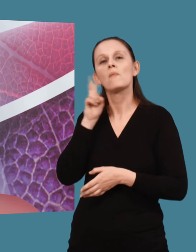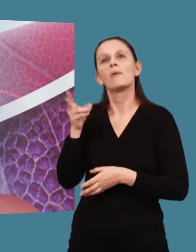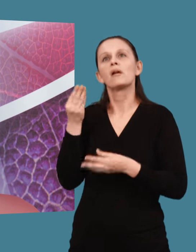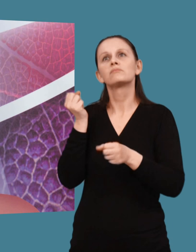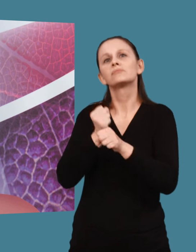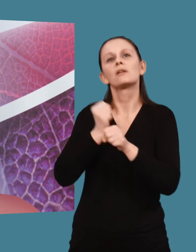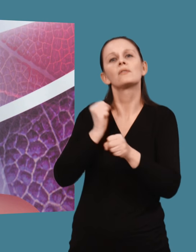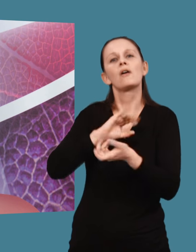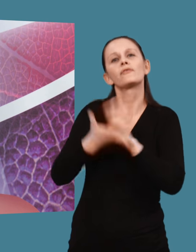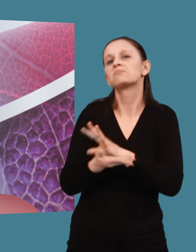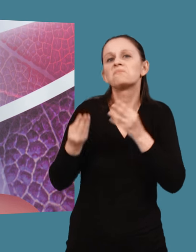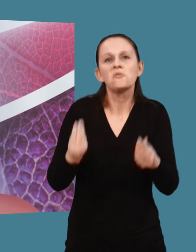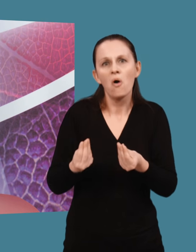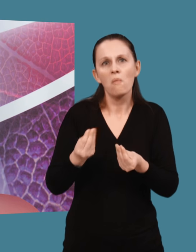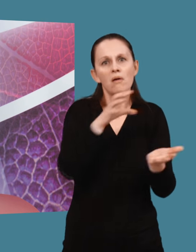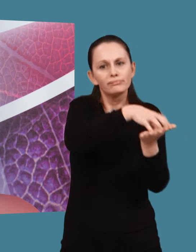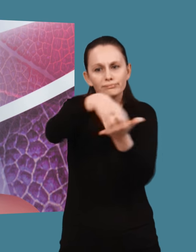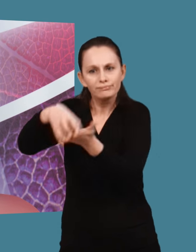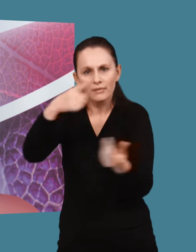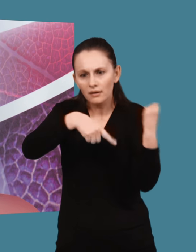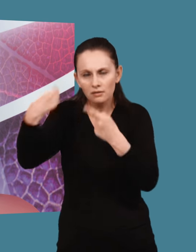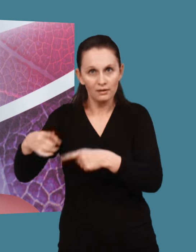trabajan los comedores en las diferentes sedes de nuestra Universidad para